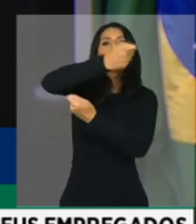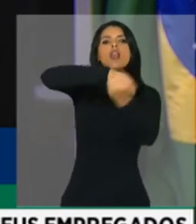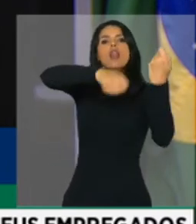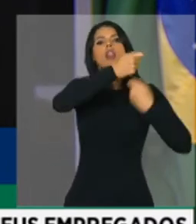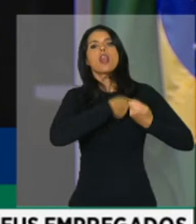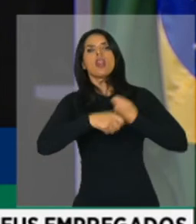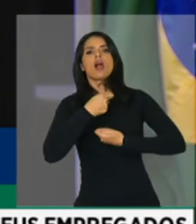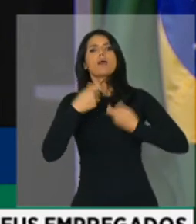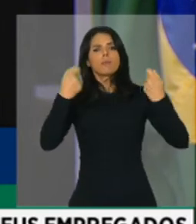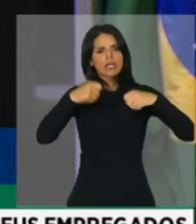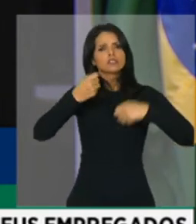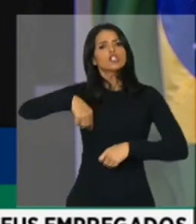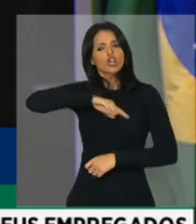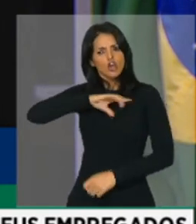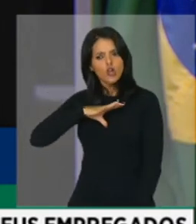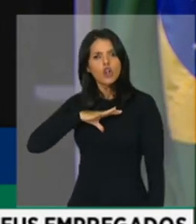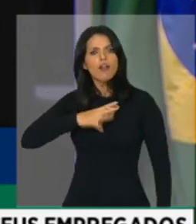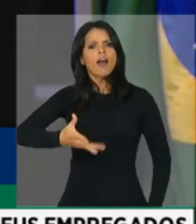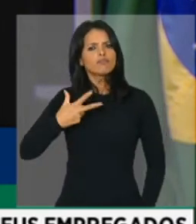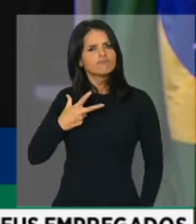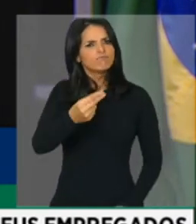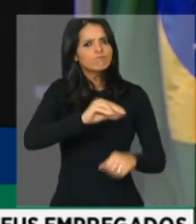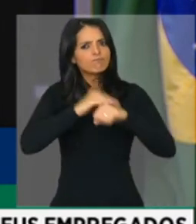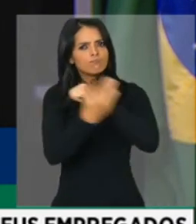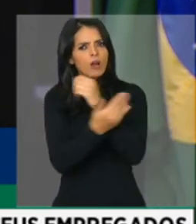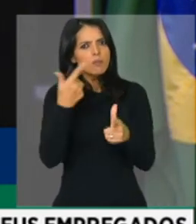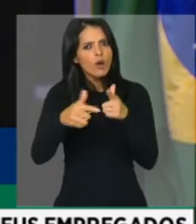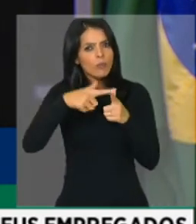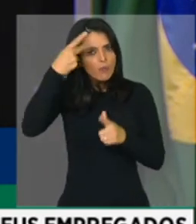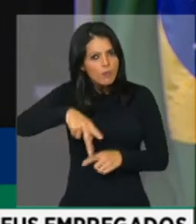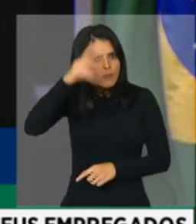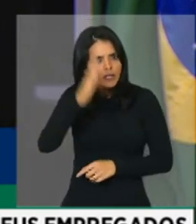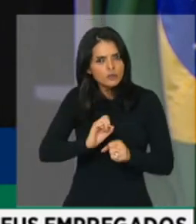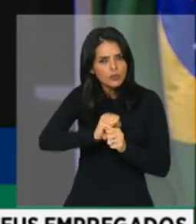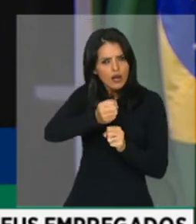PROBLEMA, POIS O PAÍS É GRANDE E TEM CONDIÇÕES DE ENFRENTAR A CRISE DA FOME E DA